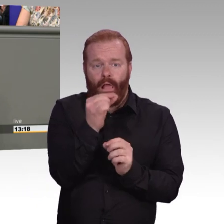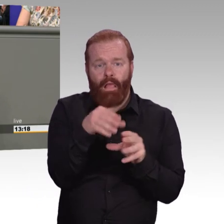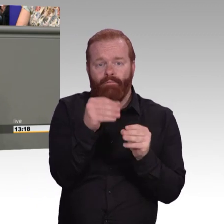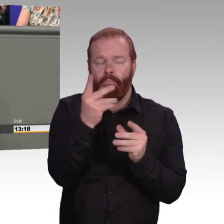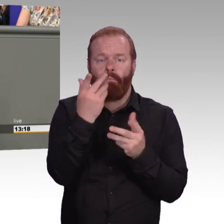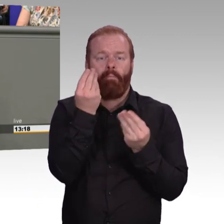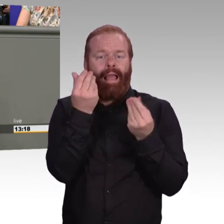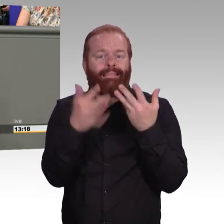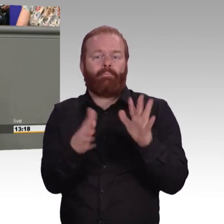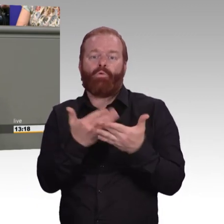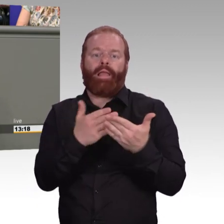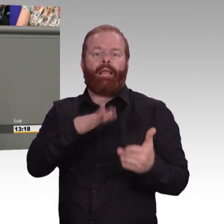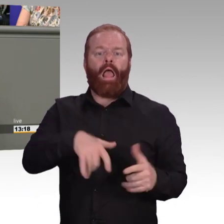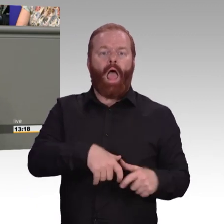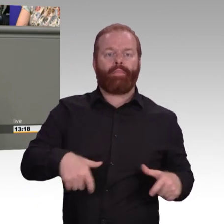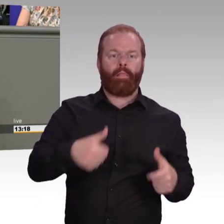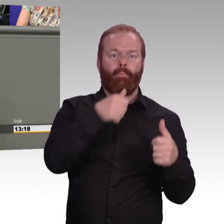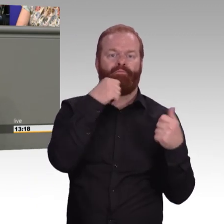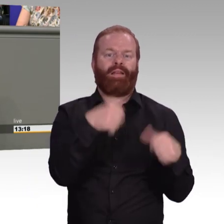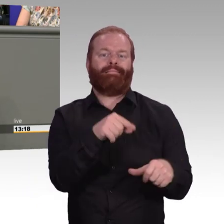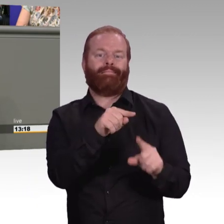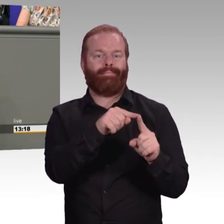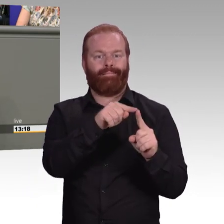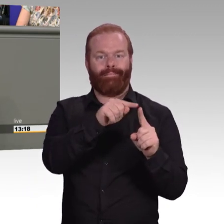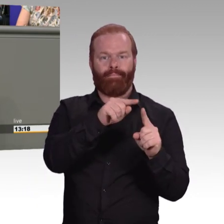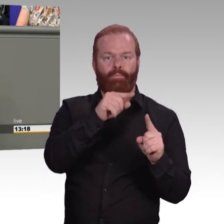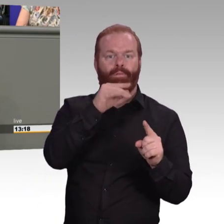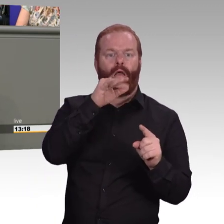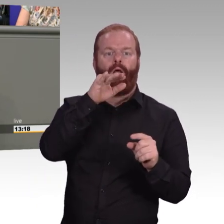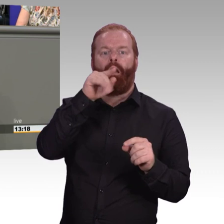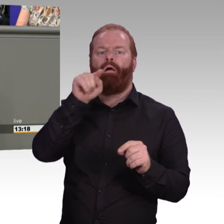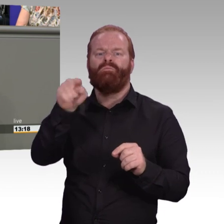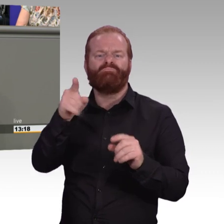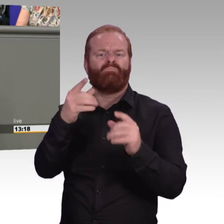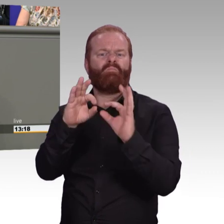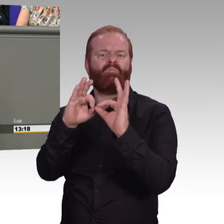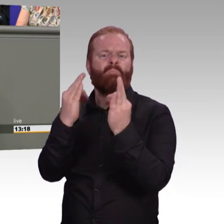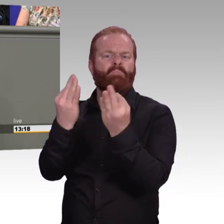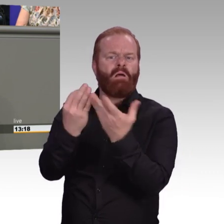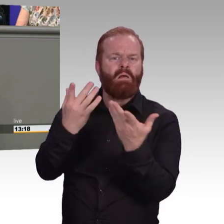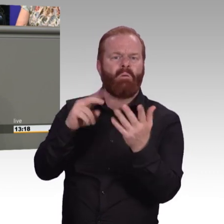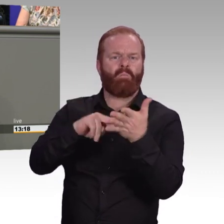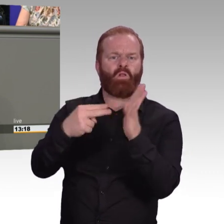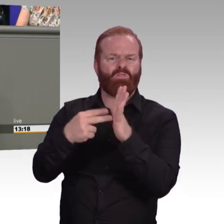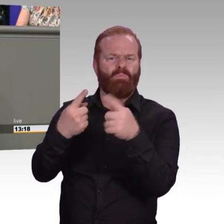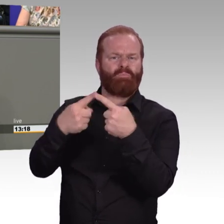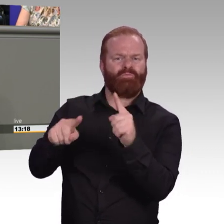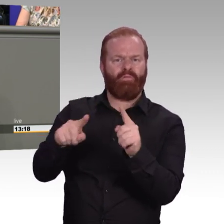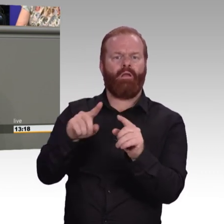Noch 2017 befürchtete deren familienpolitischer Sprecher eine Schwächung der Elternrechte. Ich zitiere Marcus Weinberg: